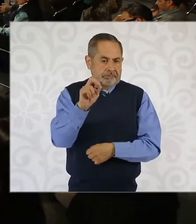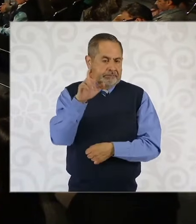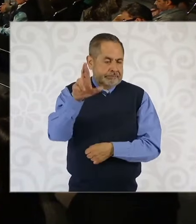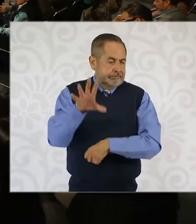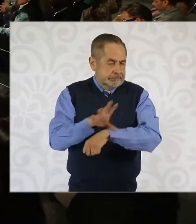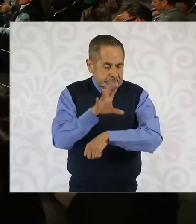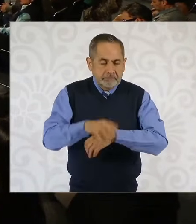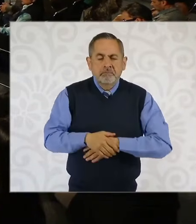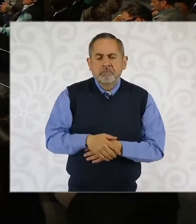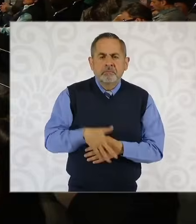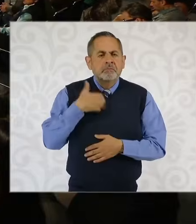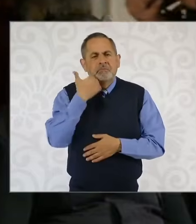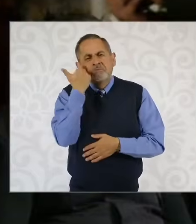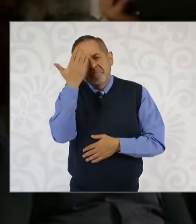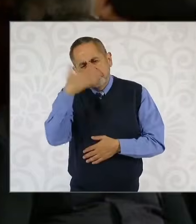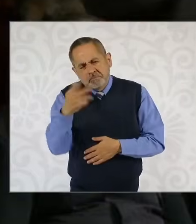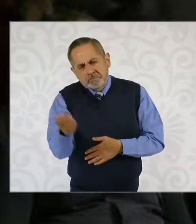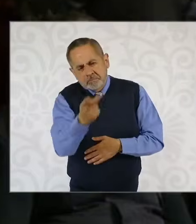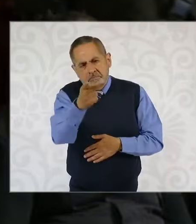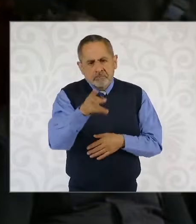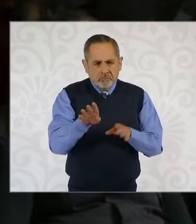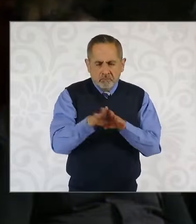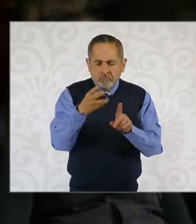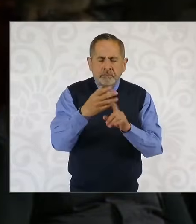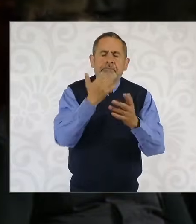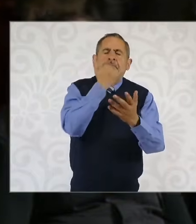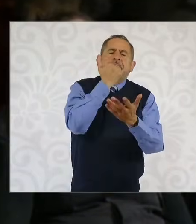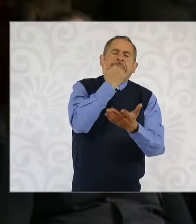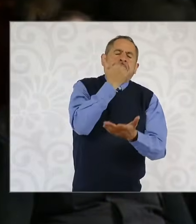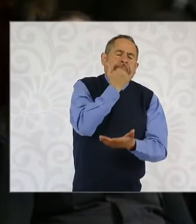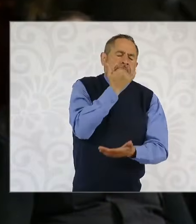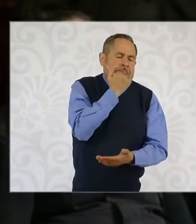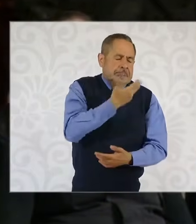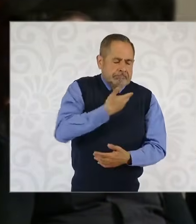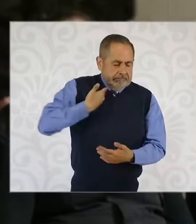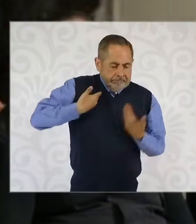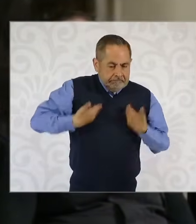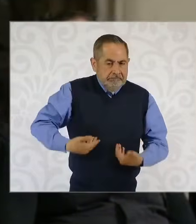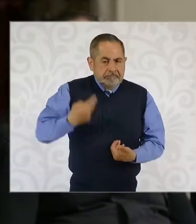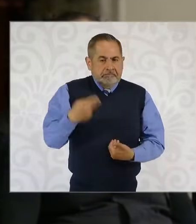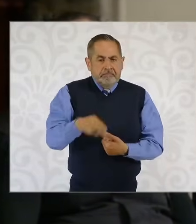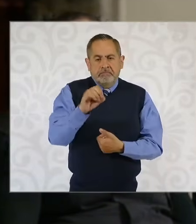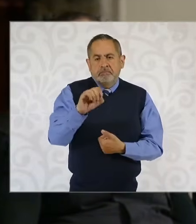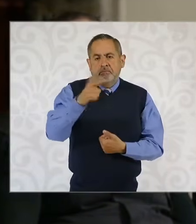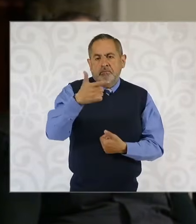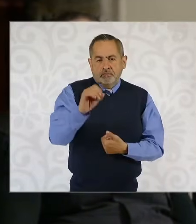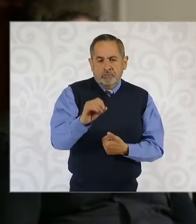toda esta reestructuración Primero me presento perdón eh soy Olga oed la hud soy corresponsal